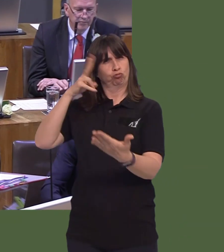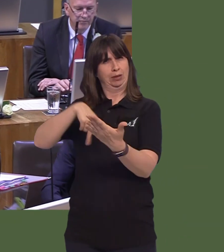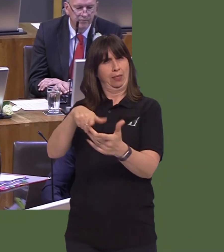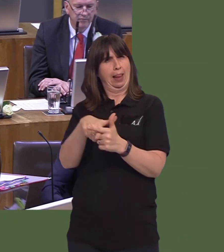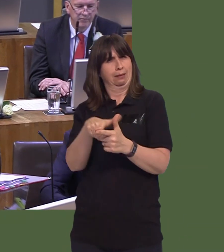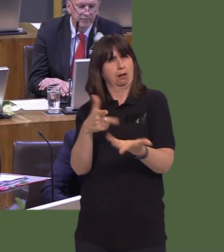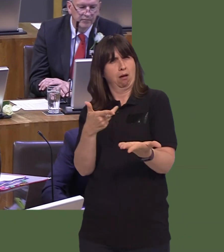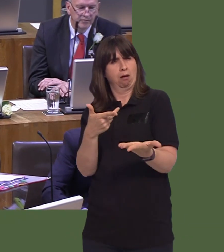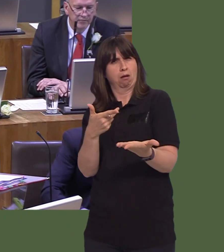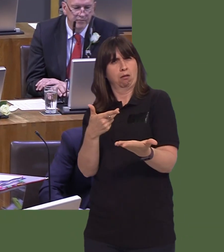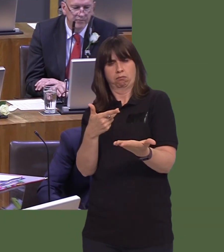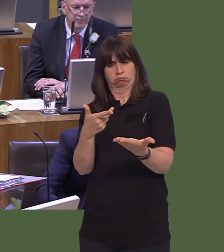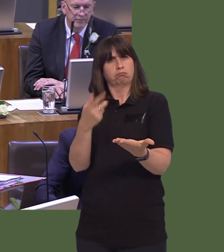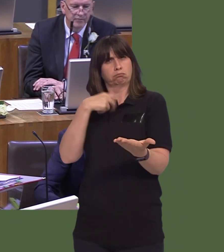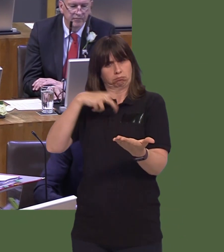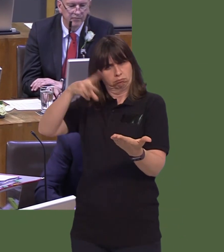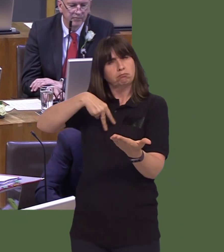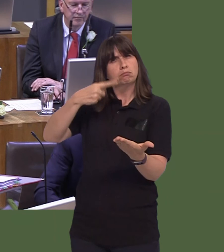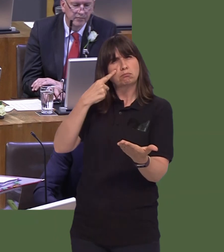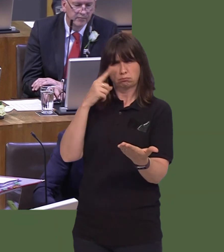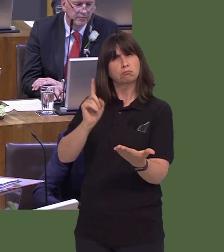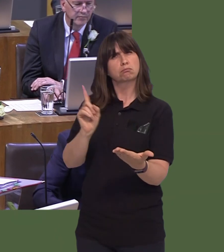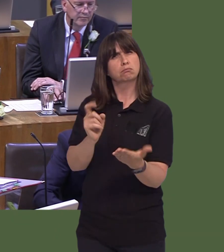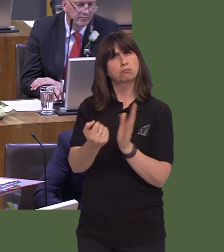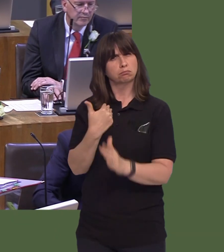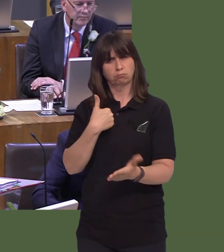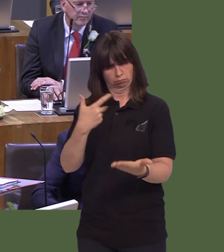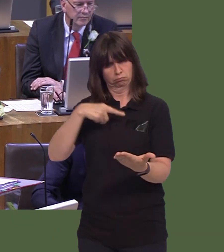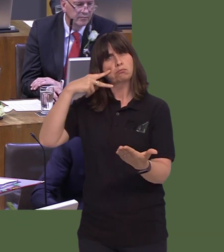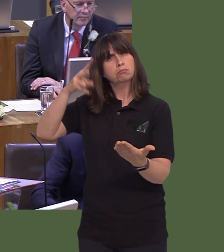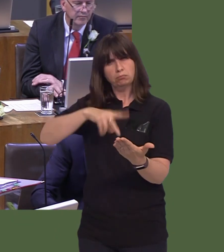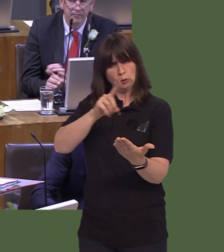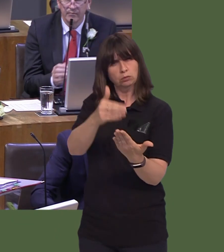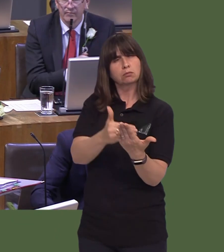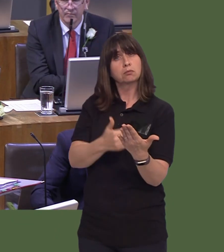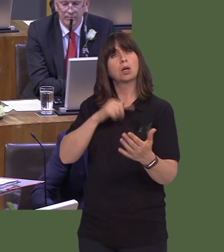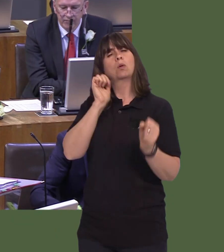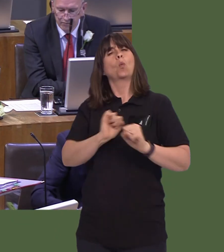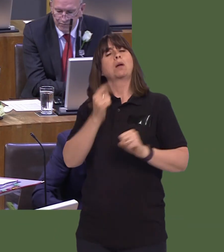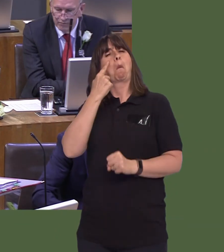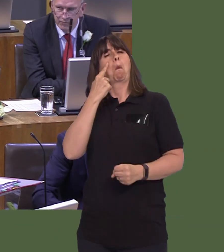i weld beth yn gymwys sydd yn y llythyr hynny, a chaf i aros, felly, i weld beth ddigwyddith ynglyn ‚ hynny.